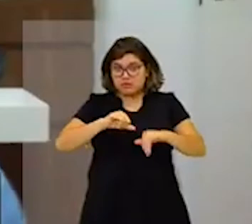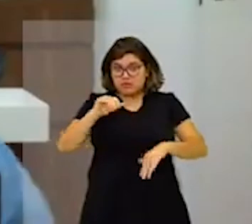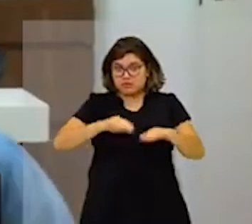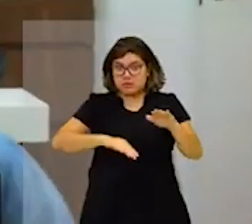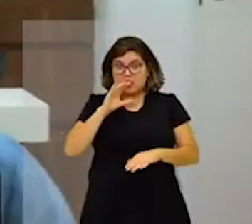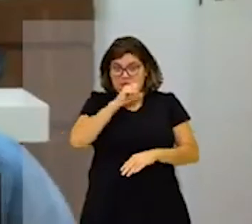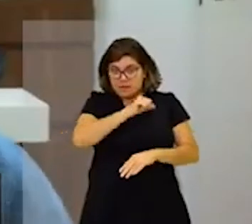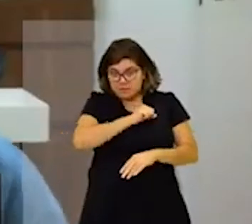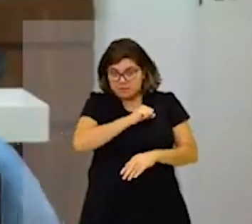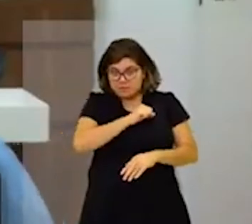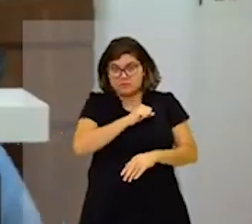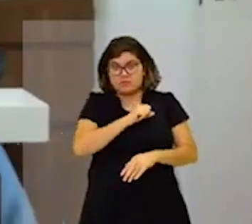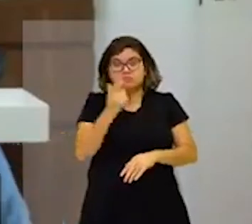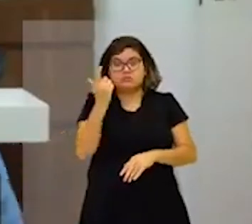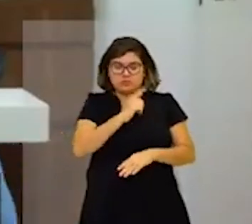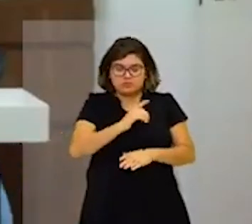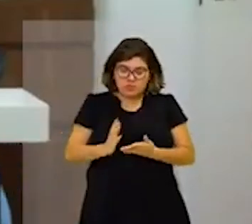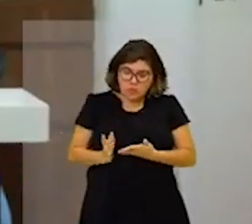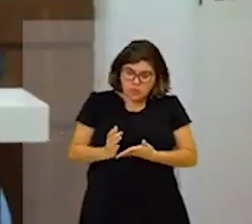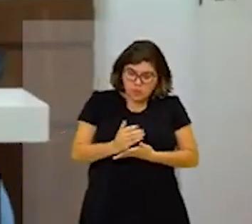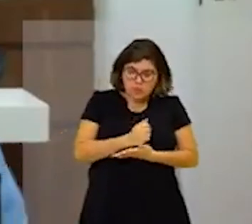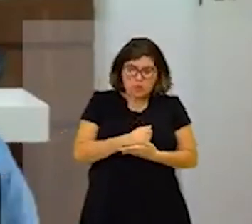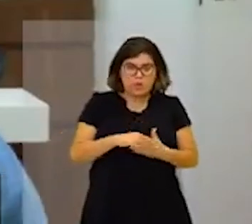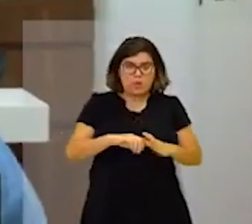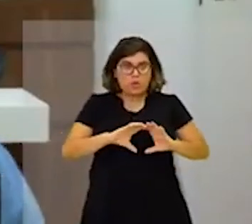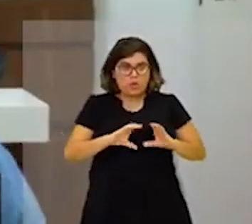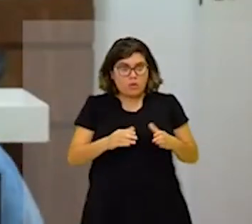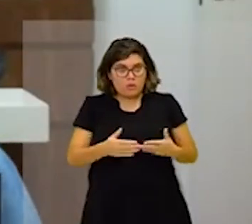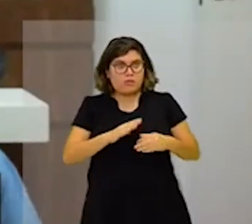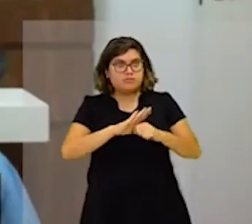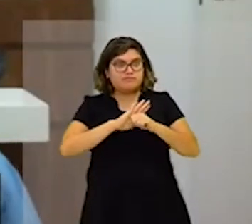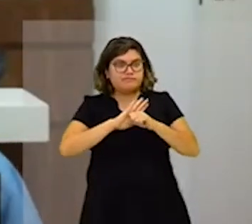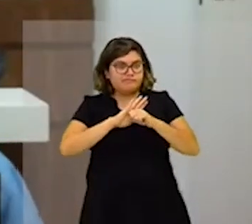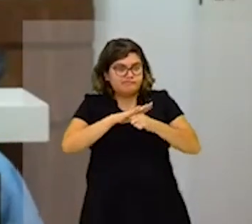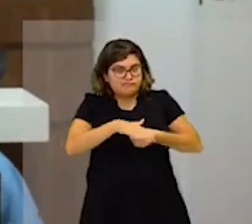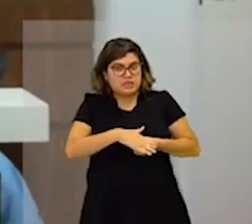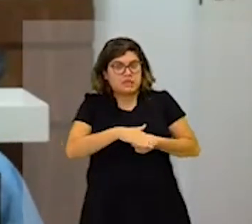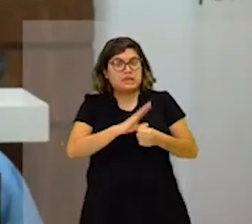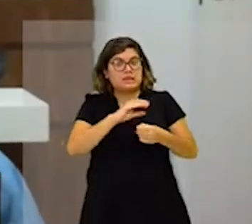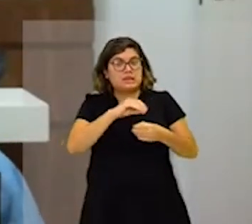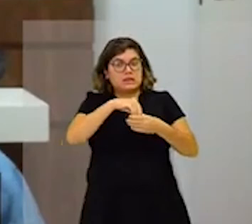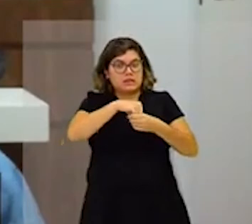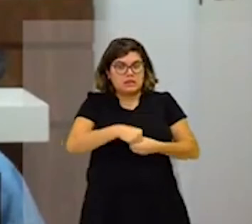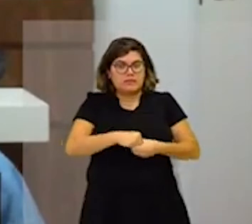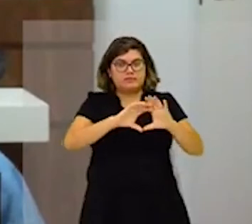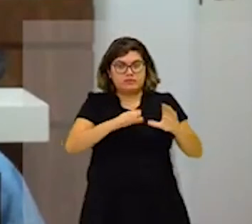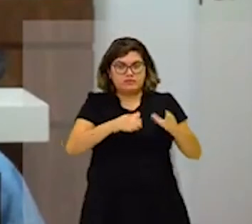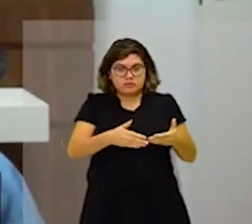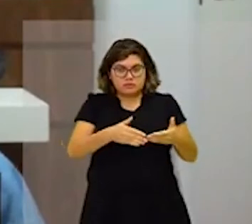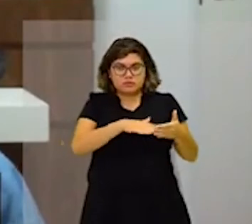trazer grupos excluídos para dentro das cadeiras parlamentares nada se compara